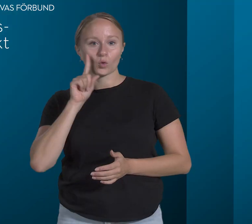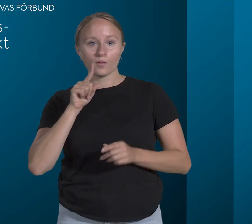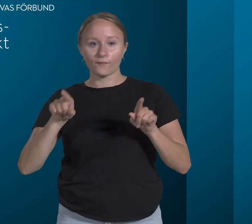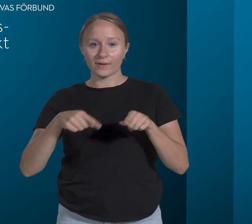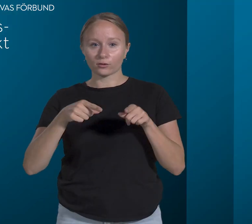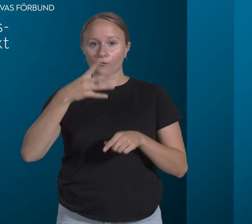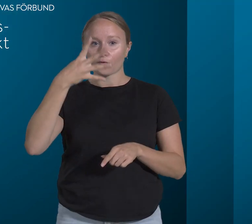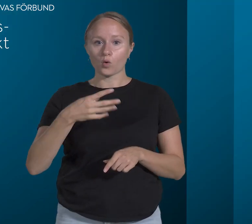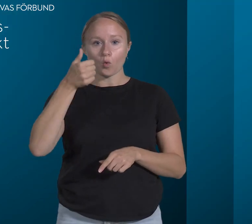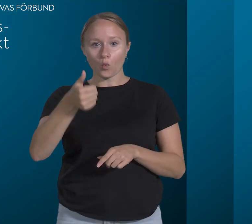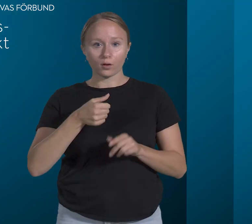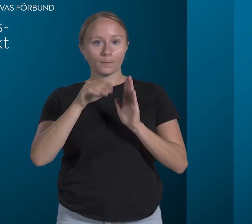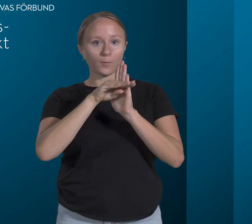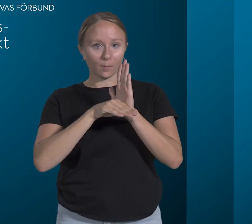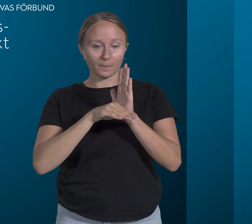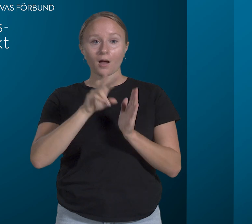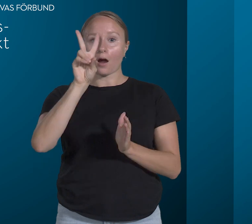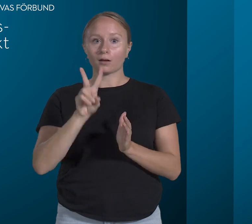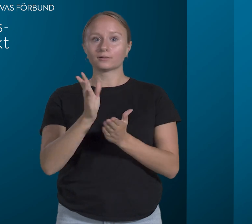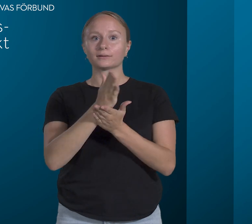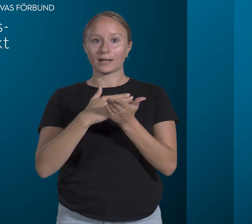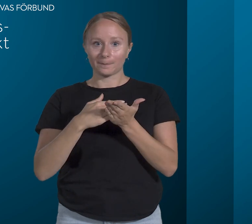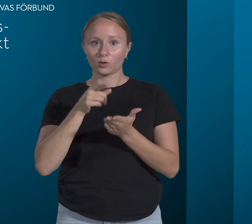I den andra delen av programmet Dövas Video 40 år -